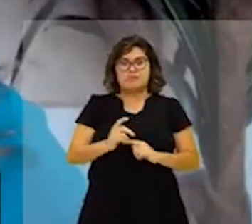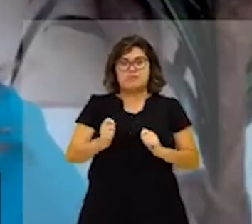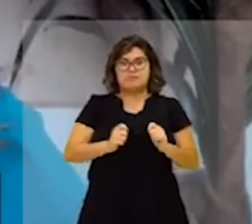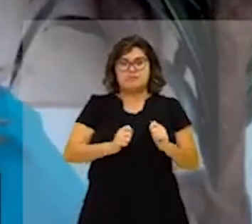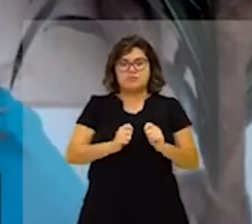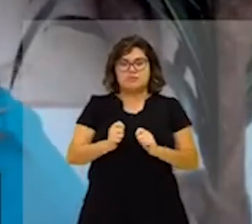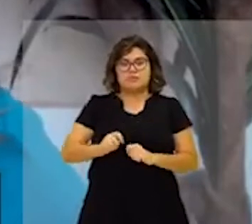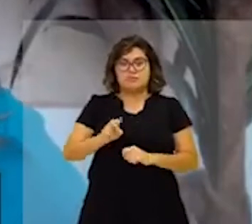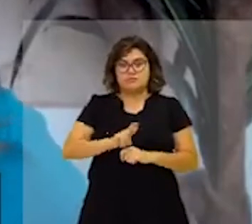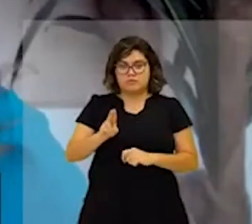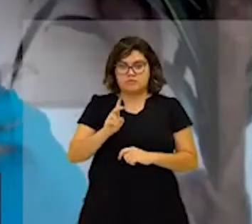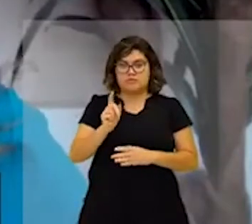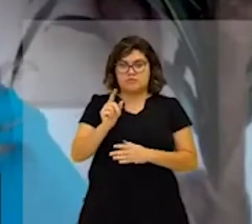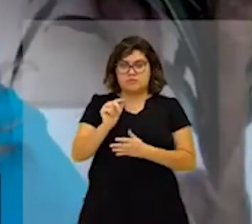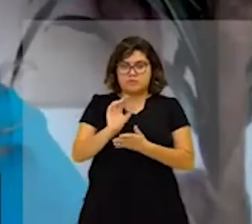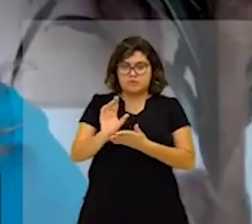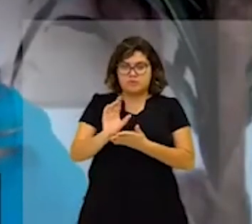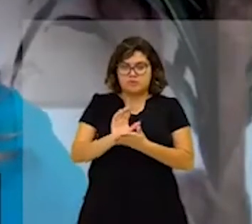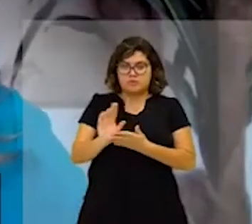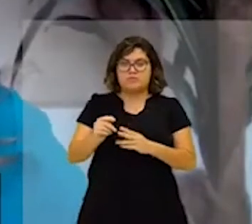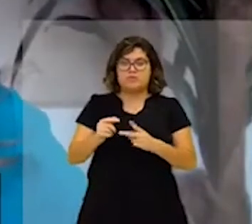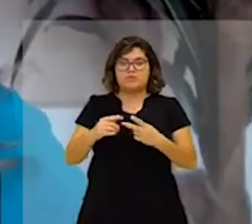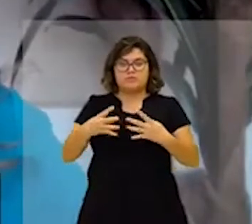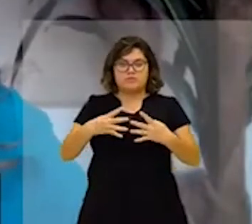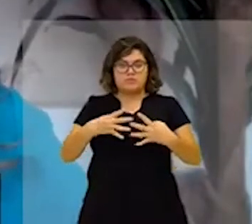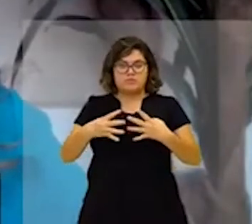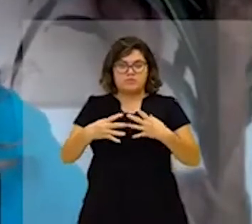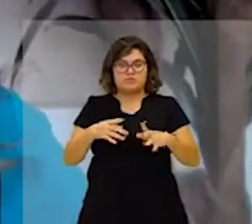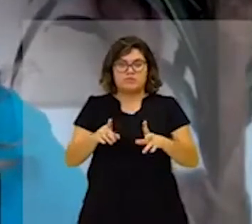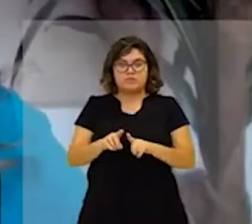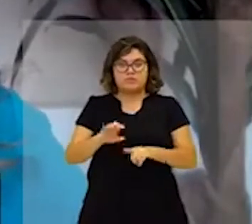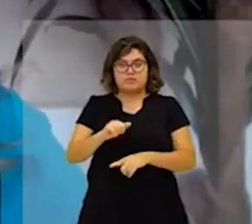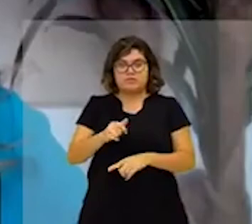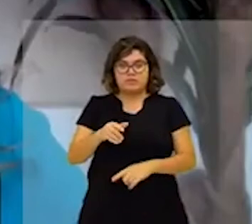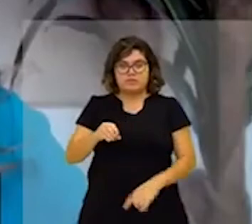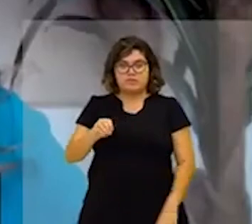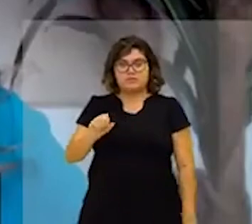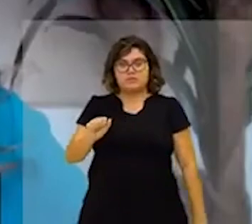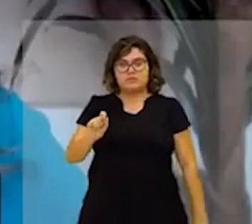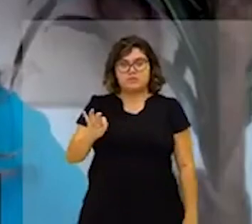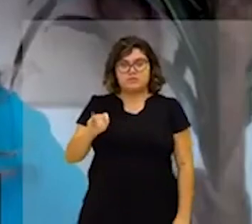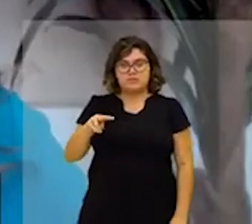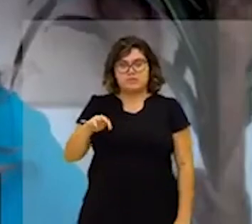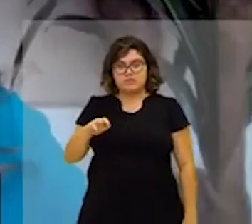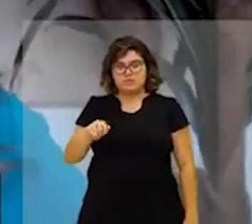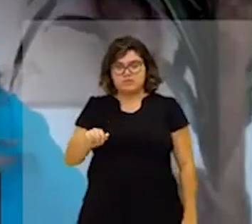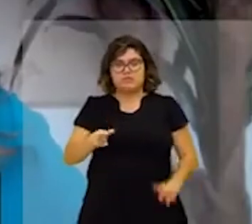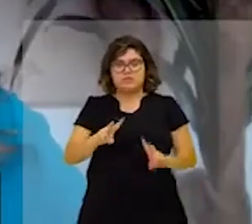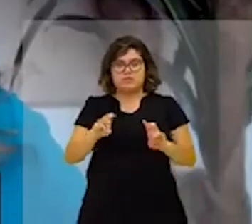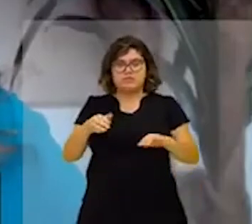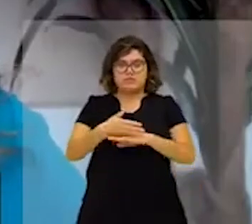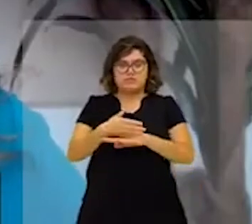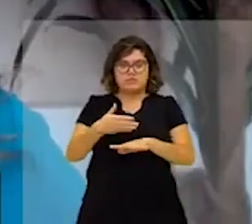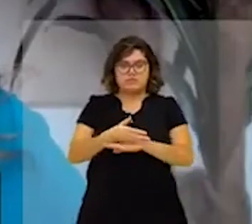e a transparência e as ações afirmativas em relação a participação das minorias eu